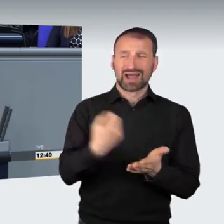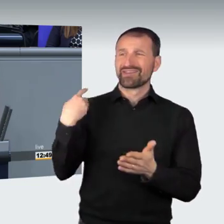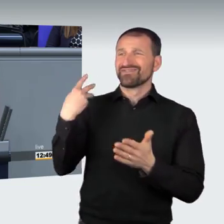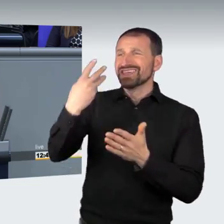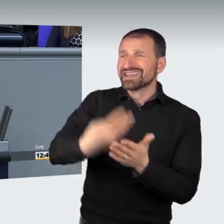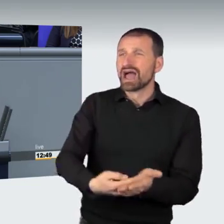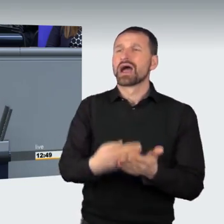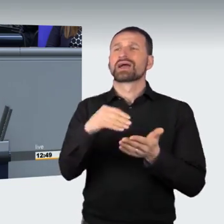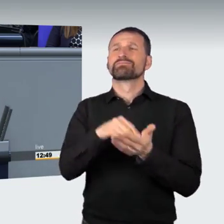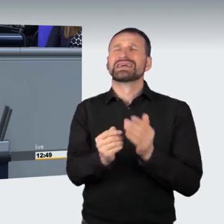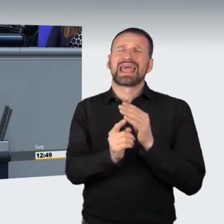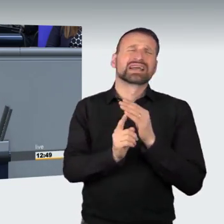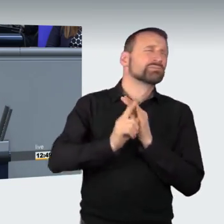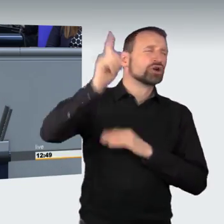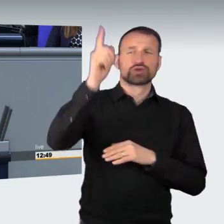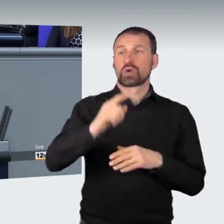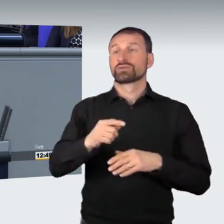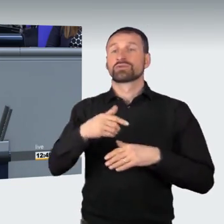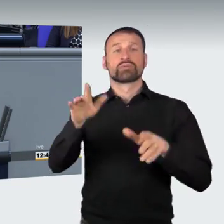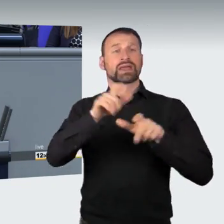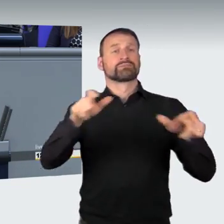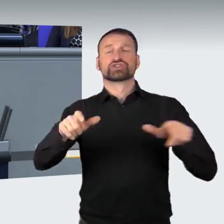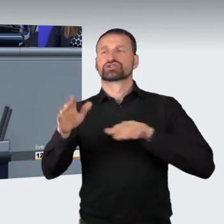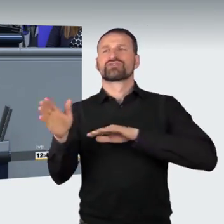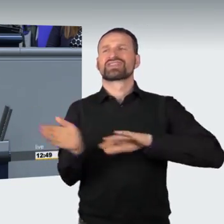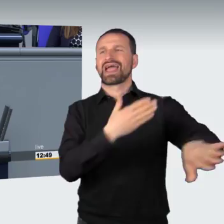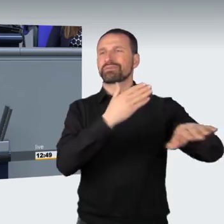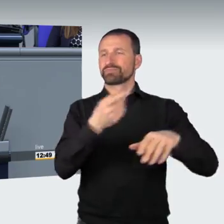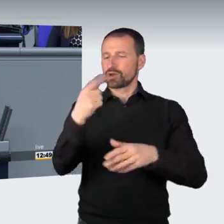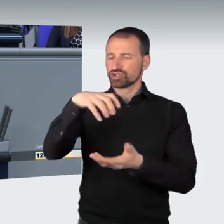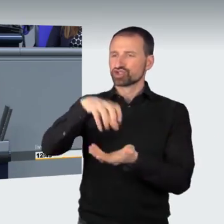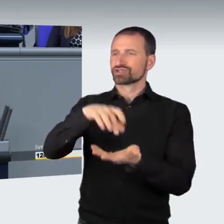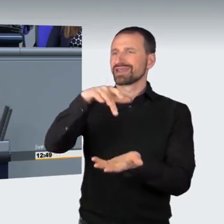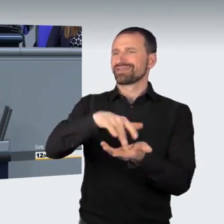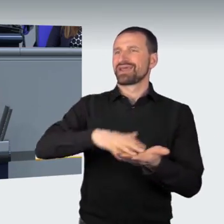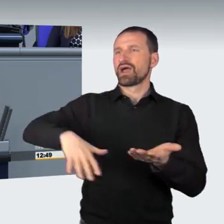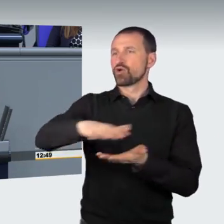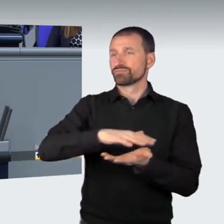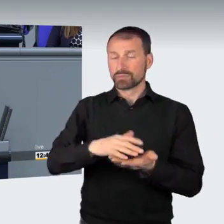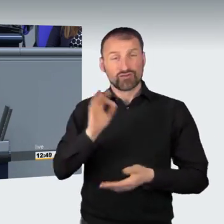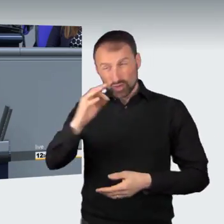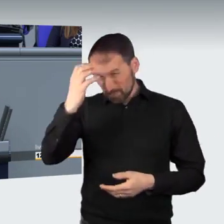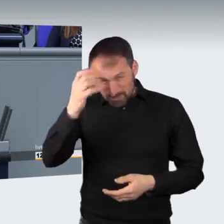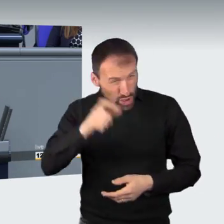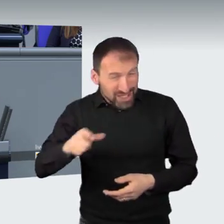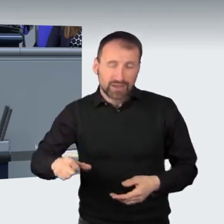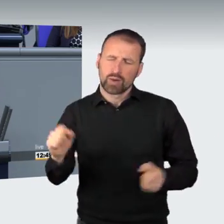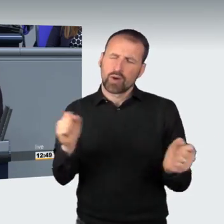der Normalbevölkerung aus den Städten ersparen können. Ich kann Ihnen sagen: Das wäre für die Münchnerinnen und Münchner wirklich von unschätzbarem Wert gewesen.